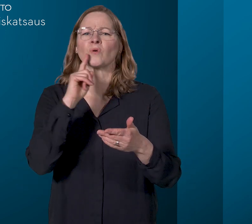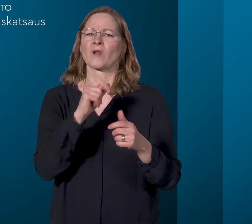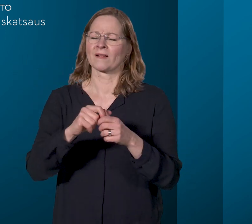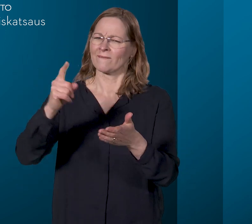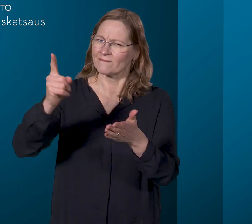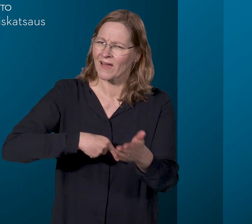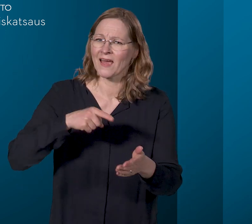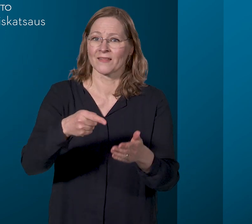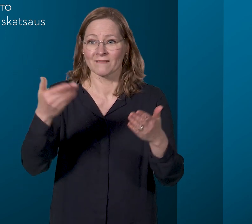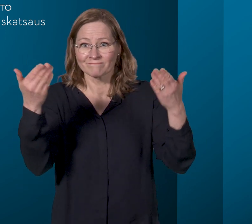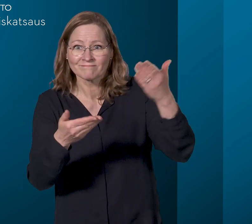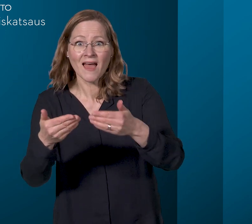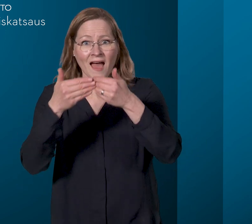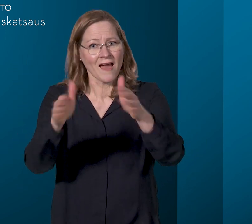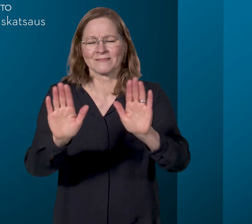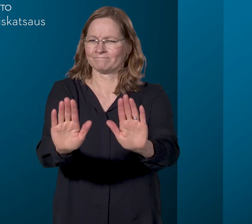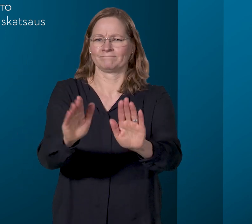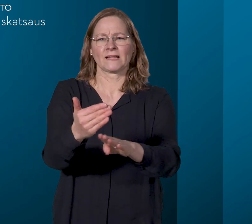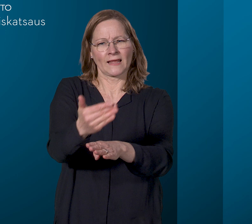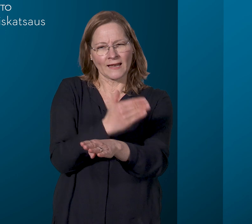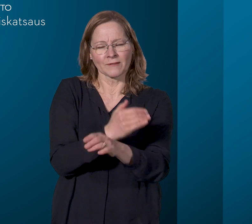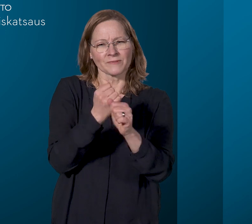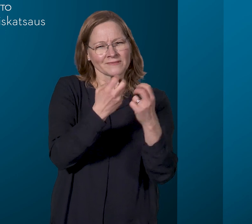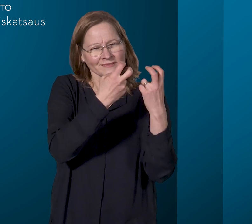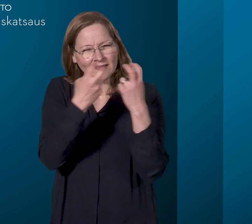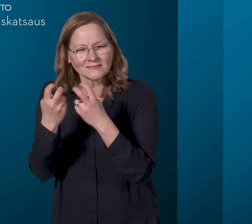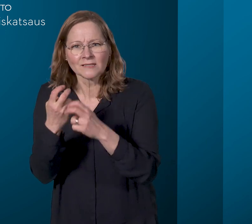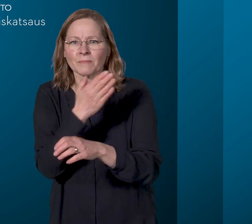Kuurojen Liitto vaatiikin, että ennen hankinnan avaamista on tarkistettava -